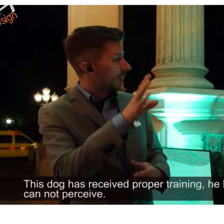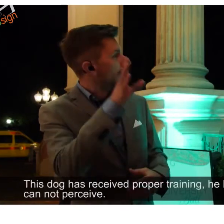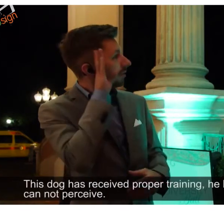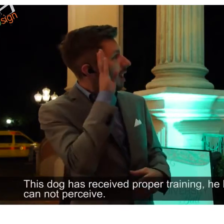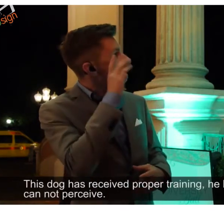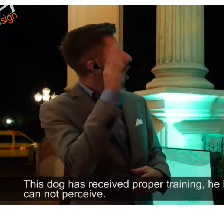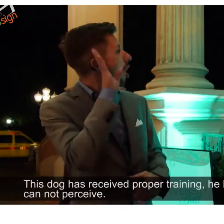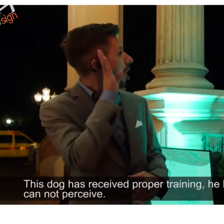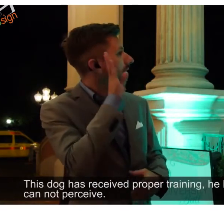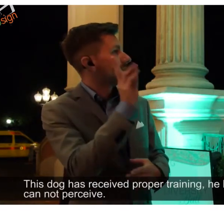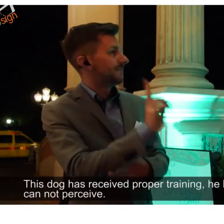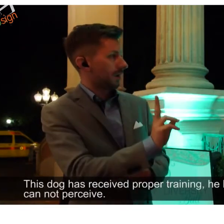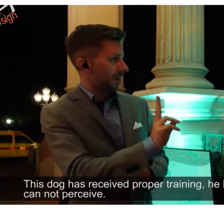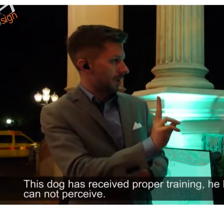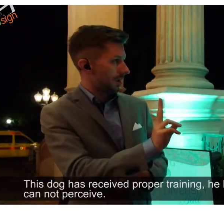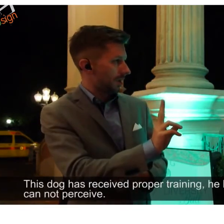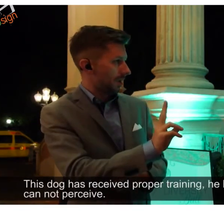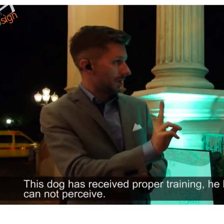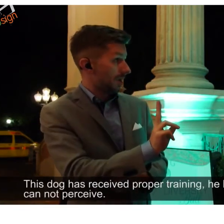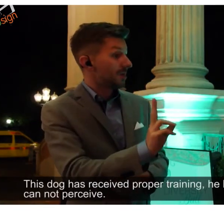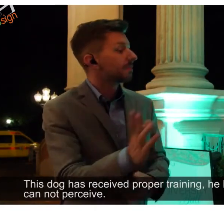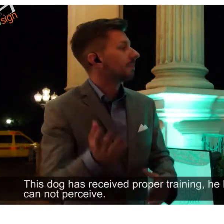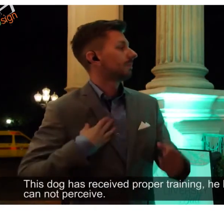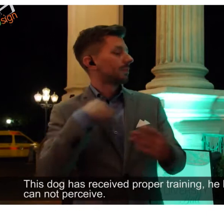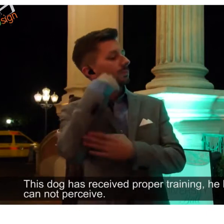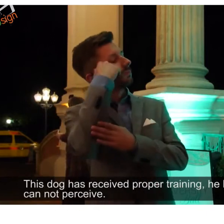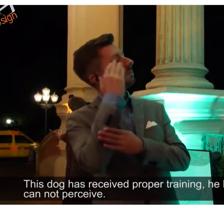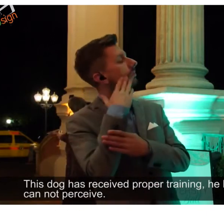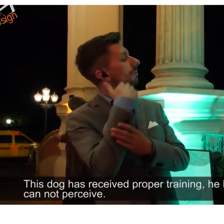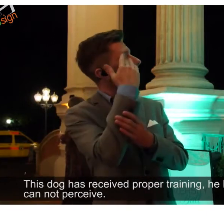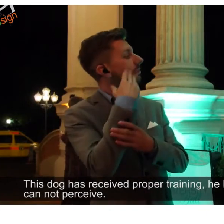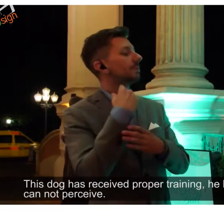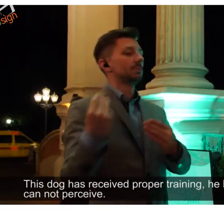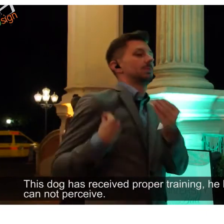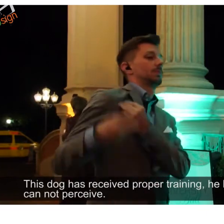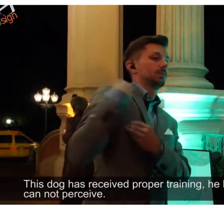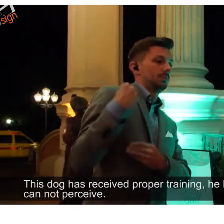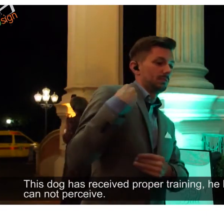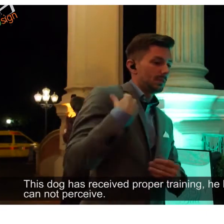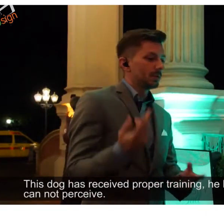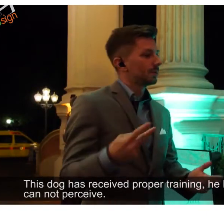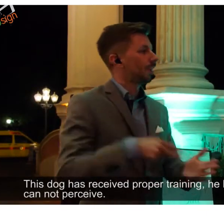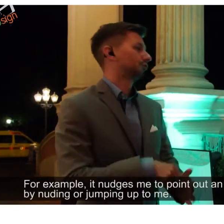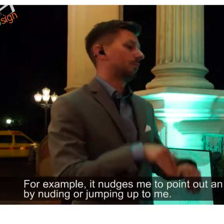Aquest gos va rebre un entrenament adequat, sent senyals que les persones sordes no poden percebre.